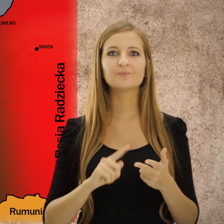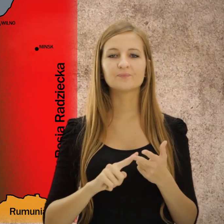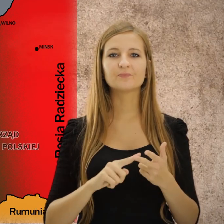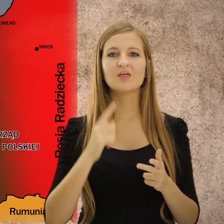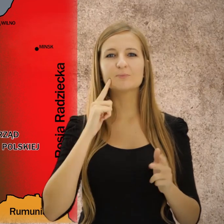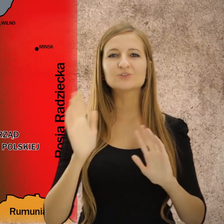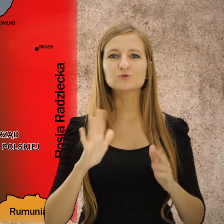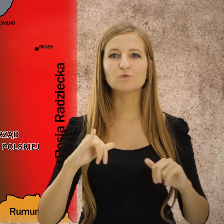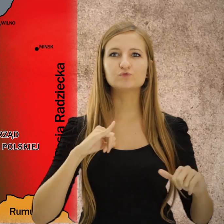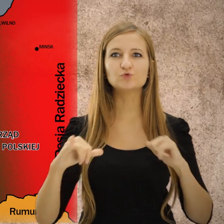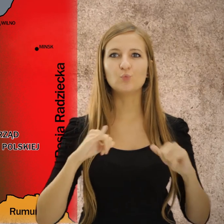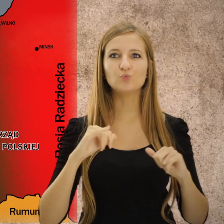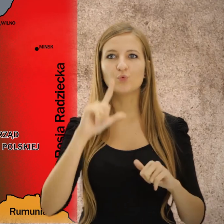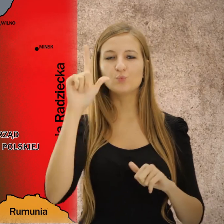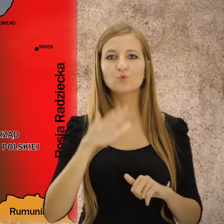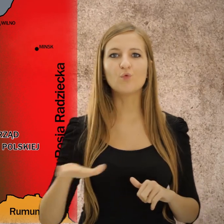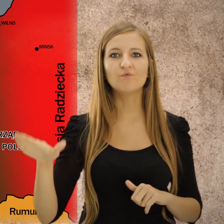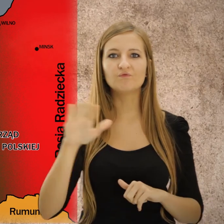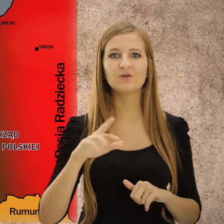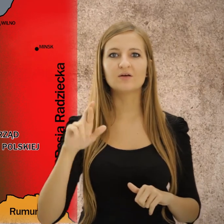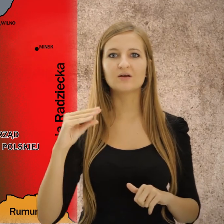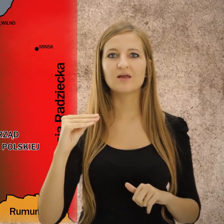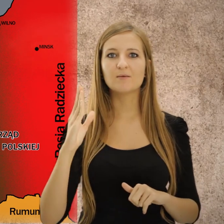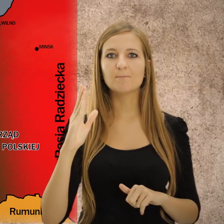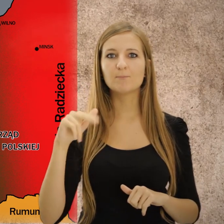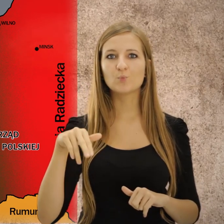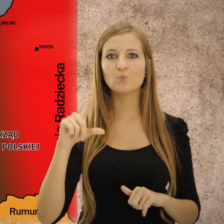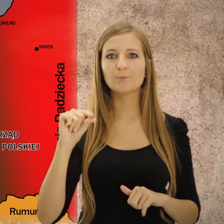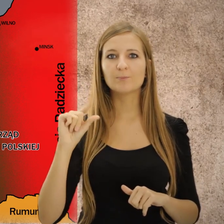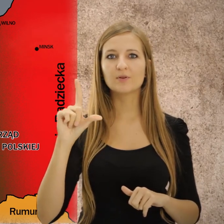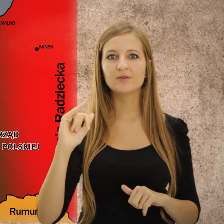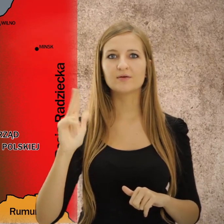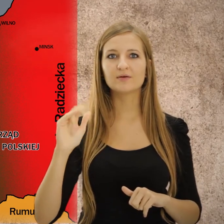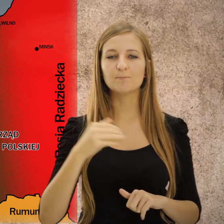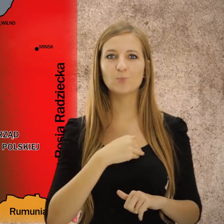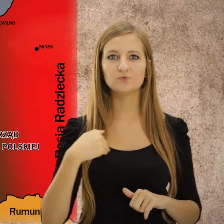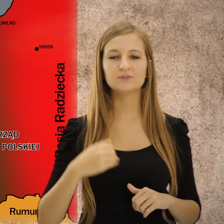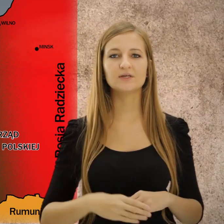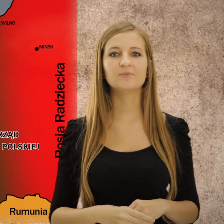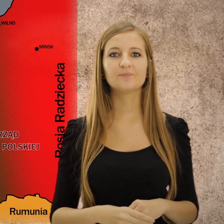W Lublinie był to Tymczasowy Rząd Ludowy Republiki Polskiej.